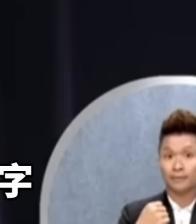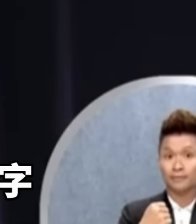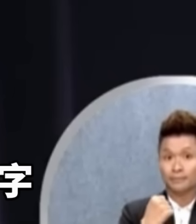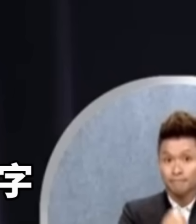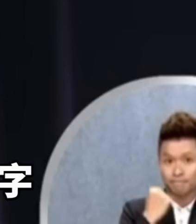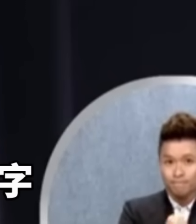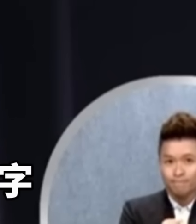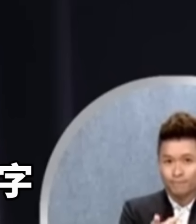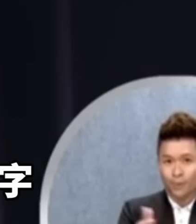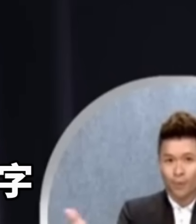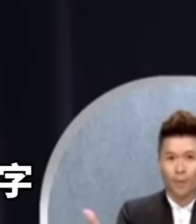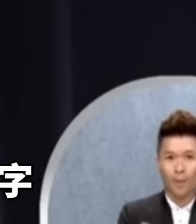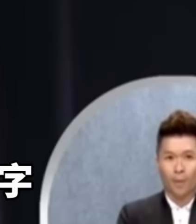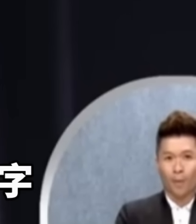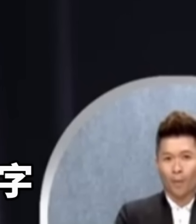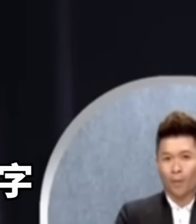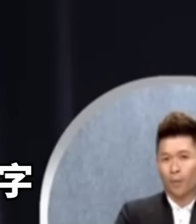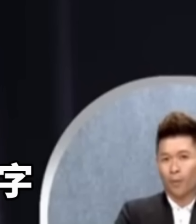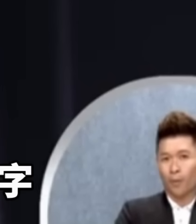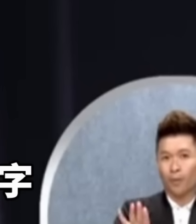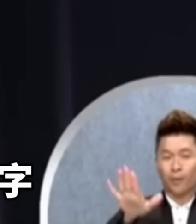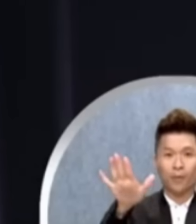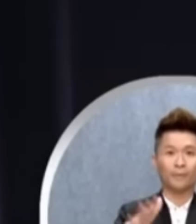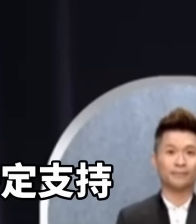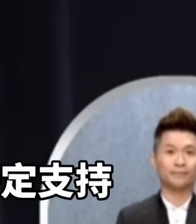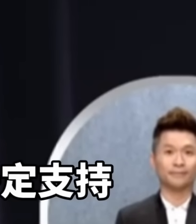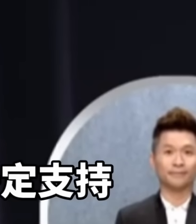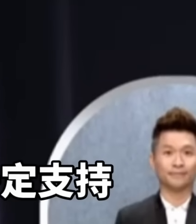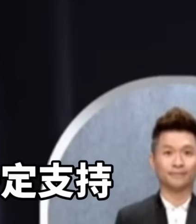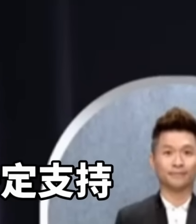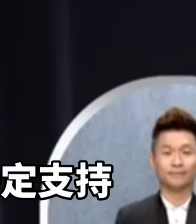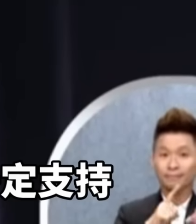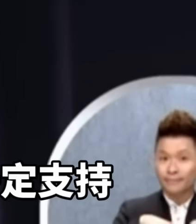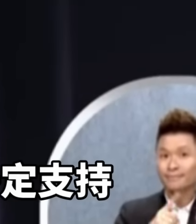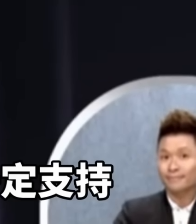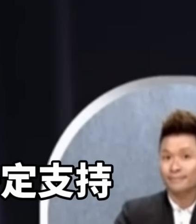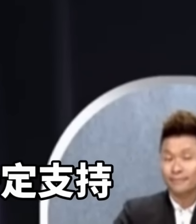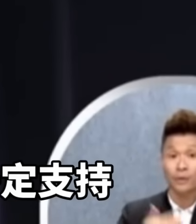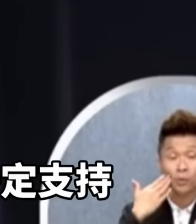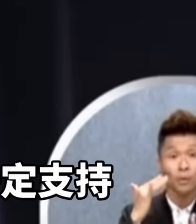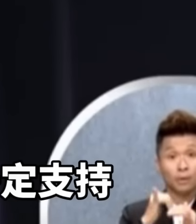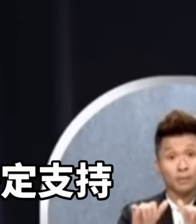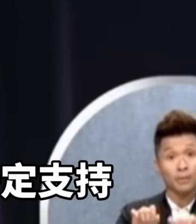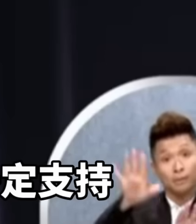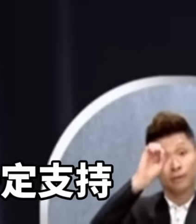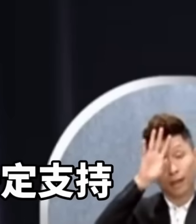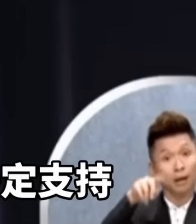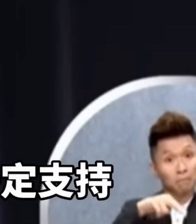賺錢容易 老百姓要的就是這四個字 只要民進黨能提出這些法案 國民黨一定支持